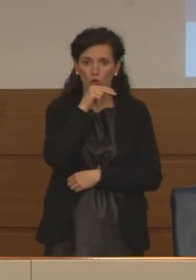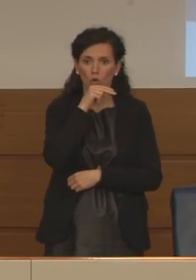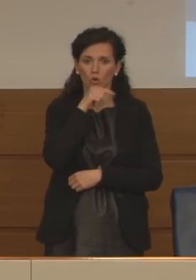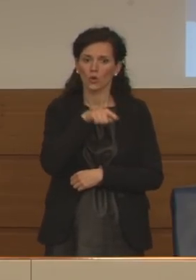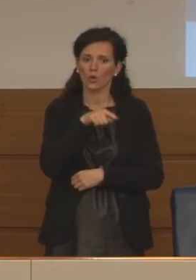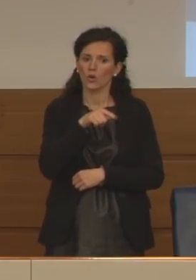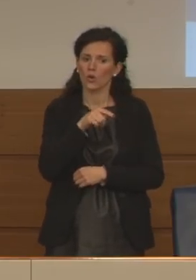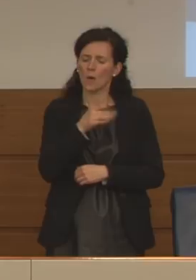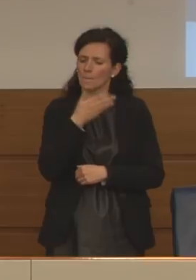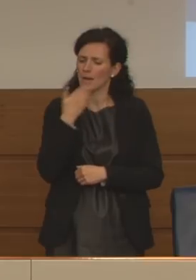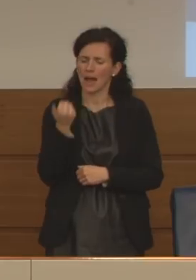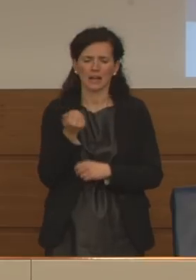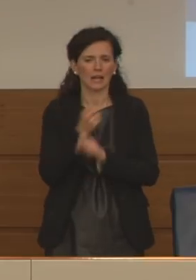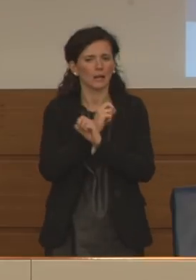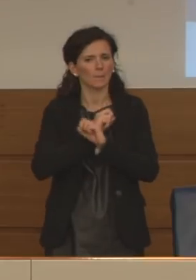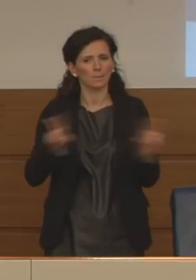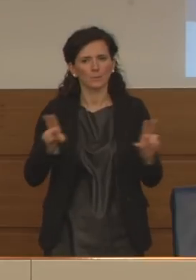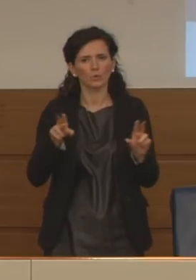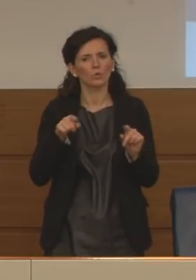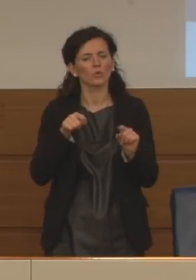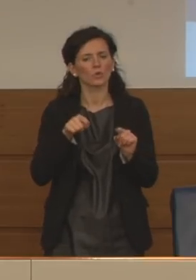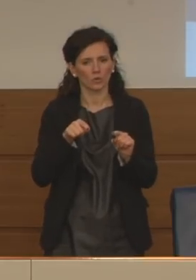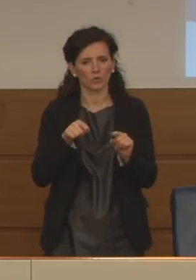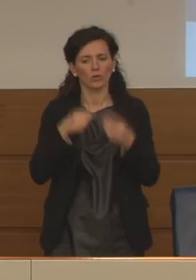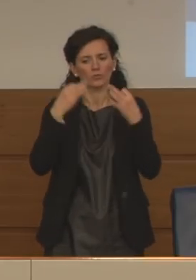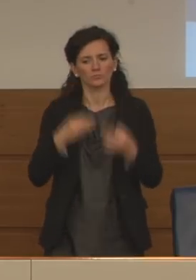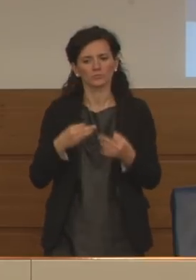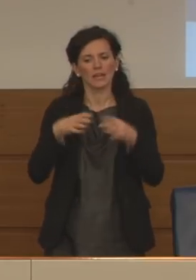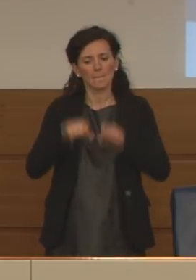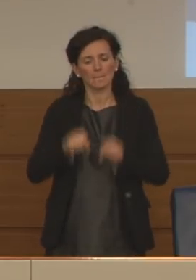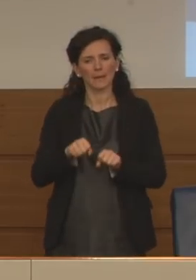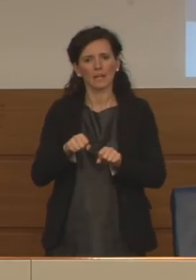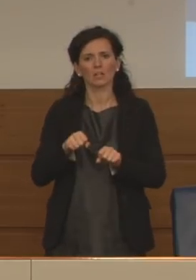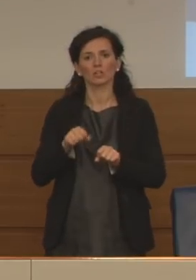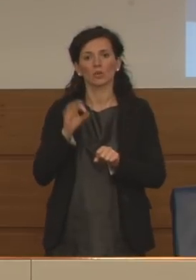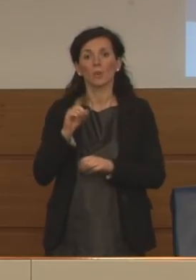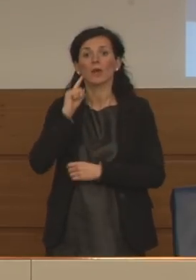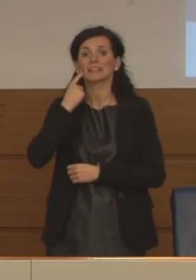per l'impegno straordinario posto da Ministro Di Maio in ogni paese del mondo